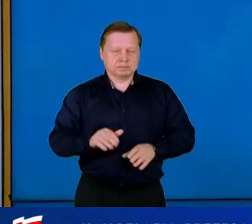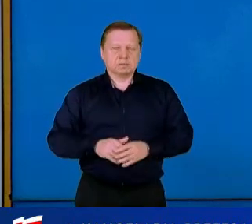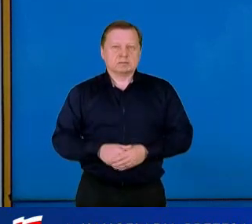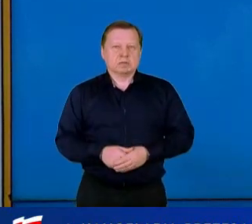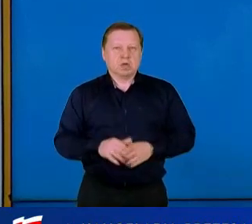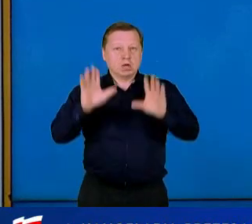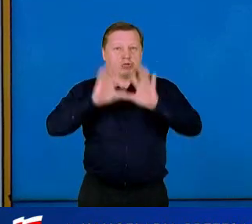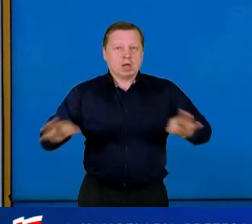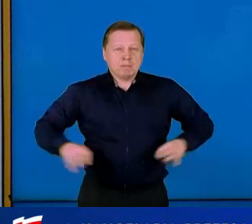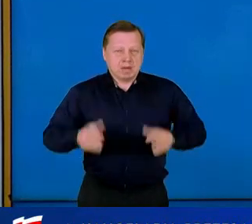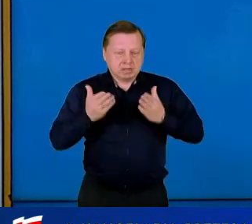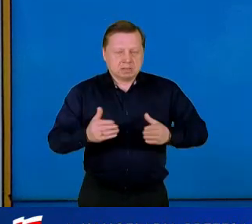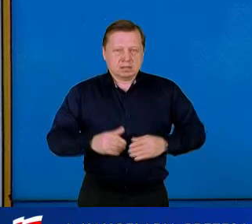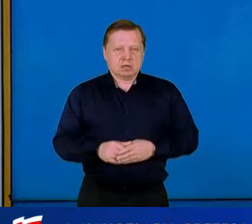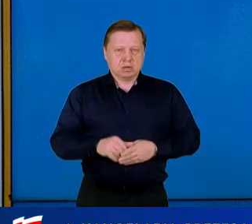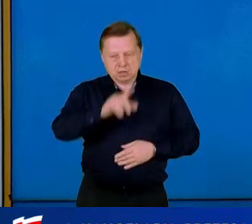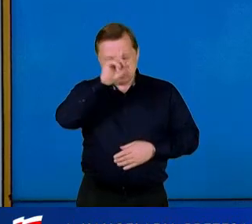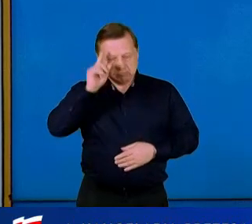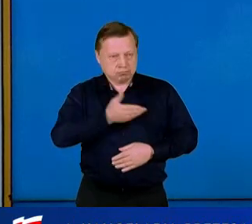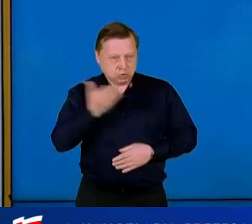Szanowni państwo, drodzy Polacy, drogie Polki,